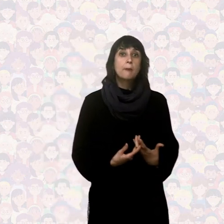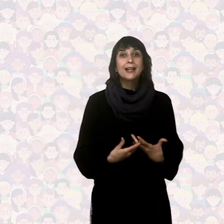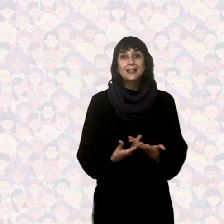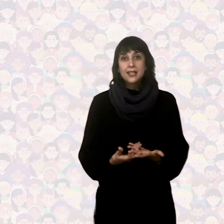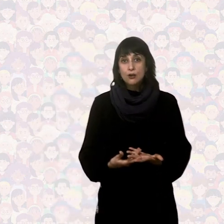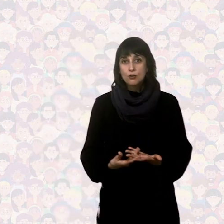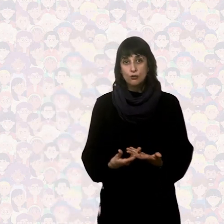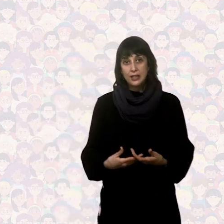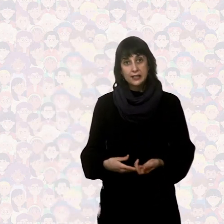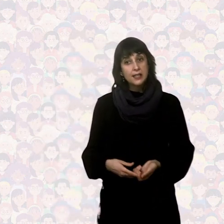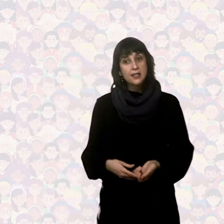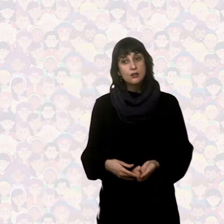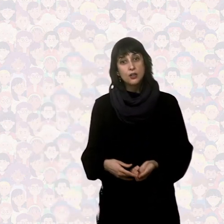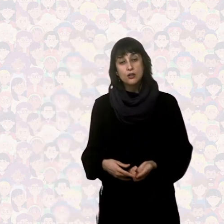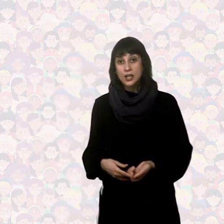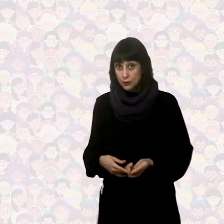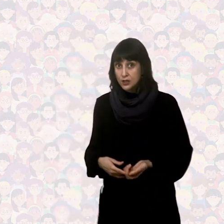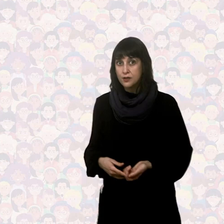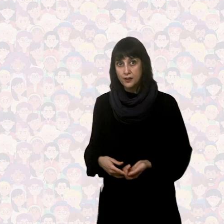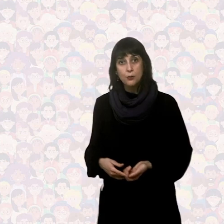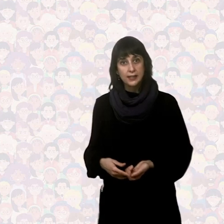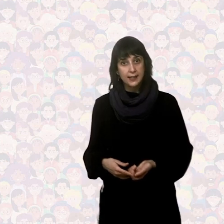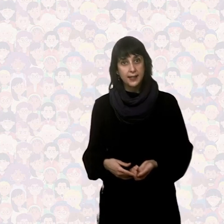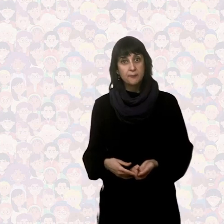para el desarrollo de las niñas y los niños en una sociedad igualitaria.